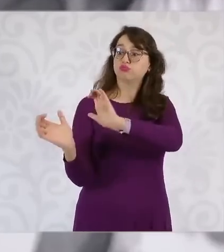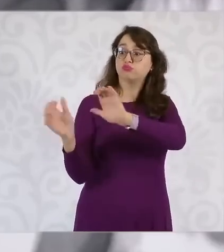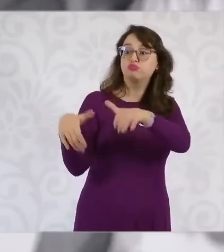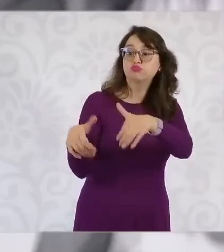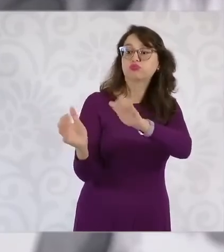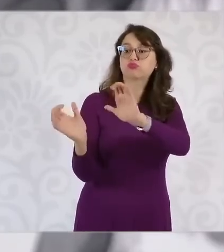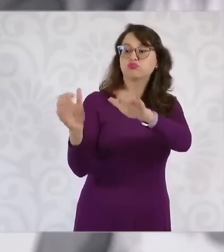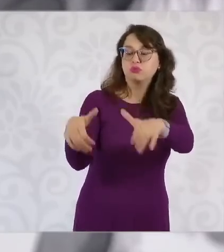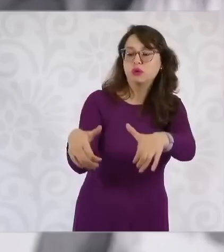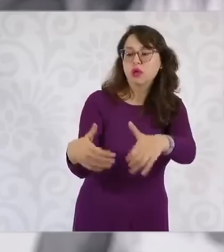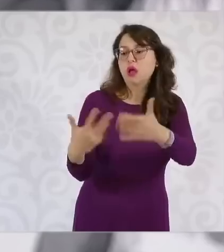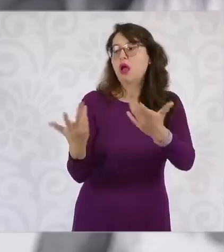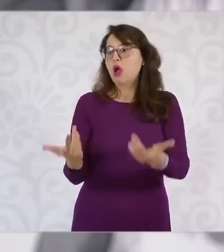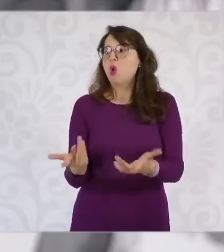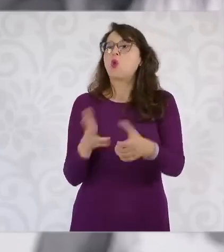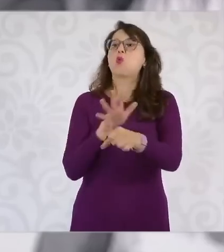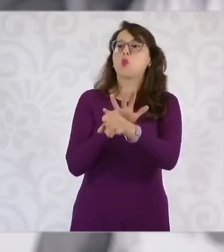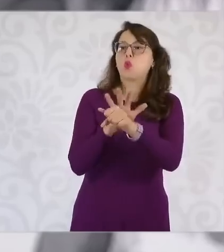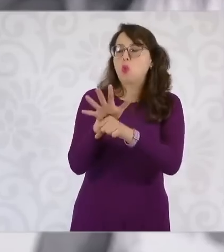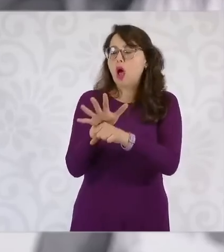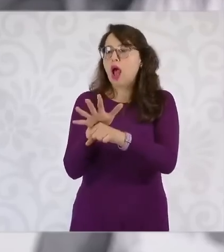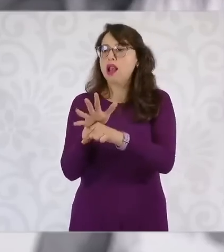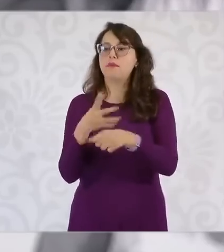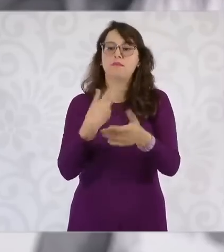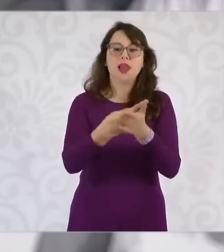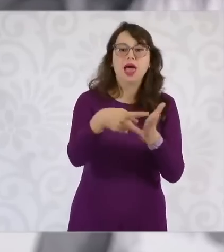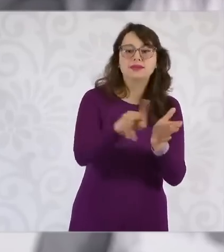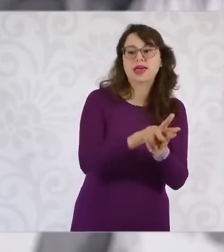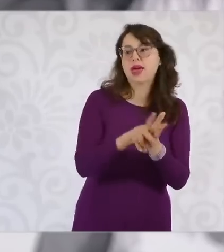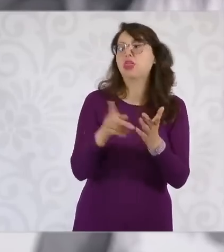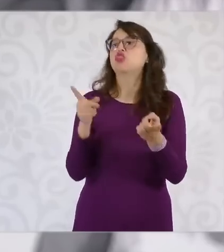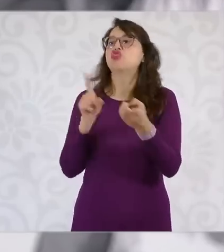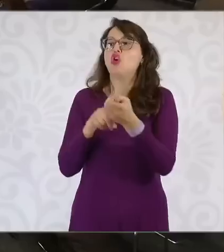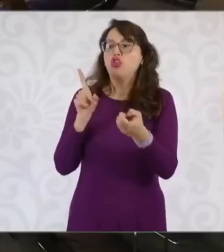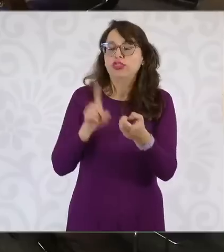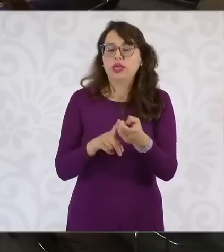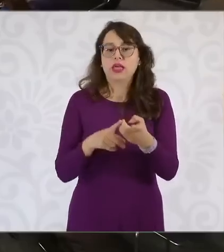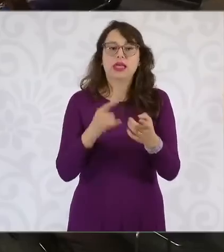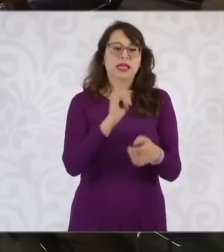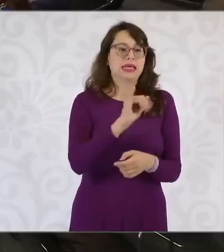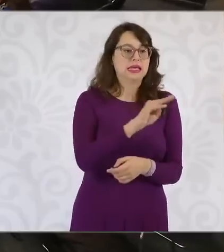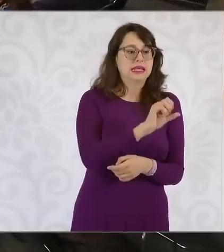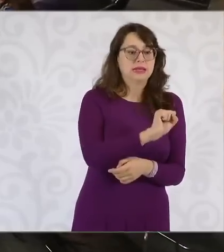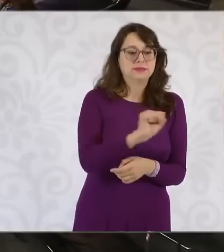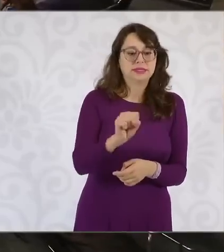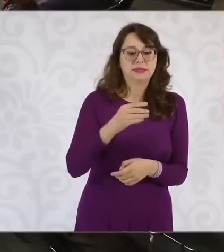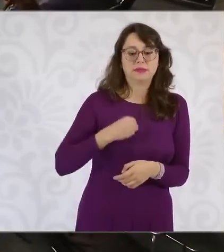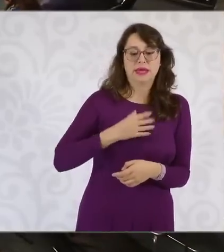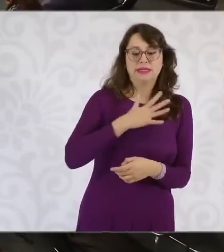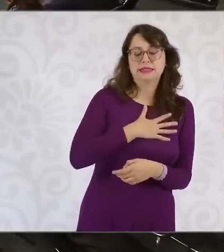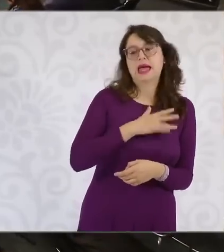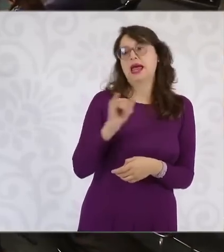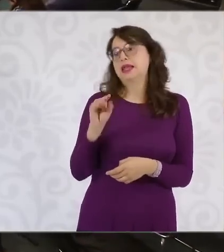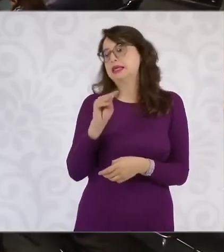Cuáles se pueden incorporar al Ims bienestar porque en un hospital pues trabajan médicos